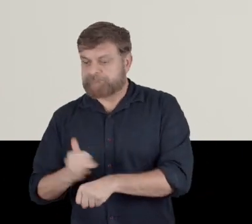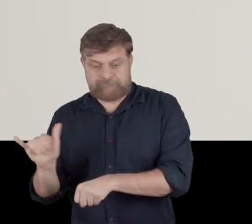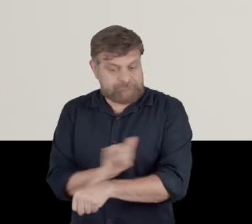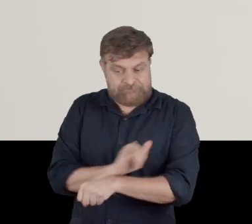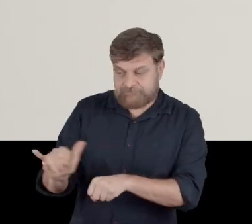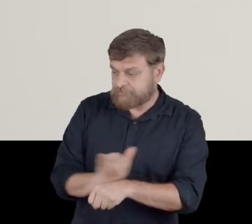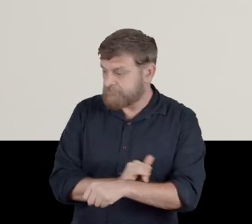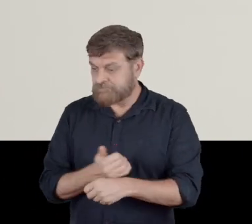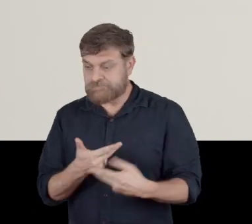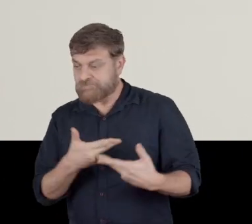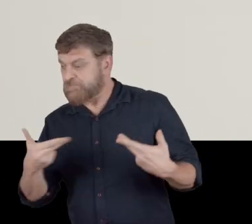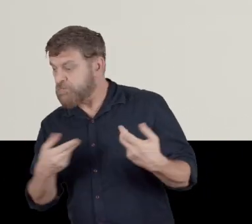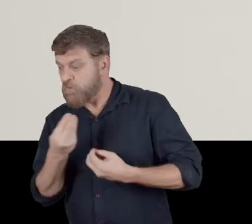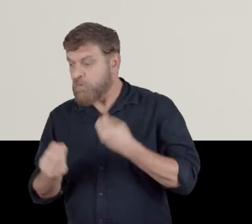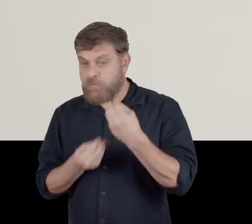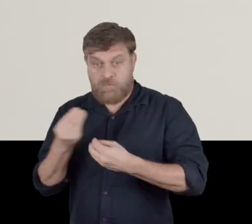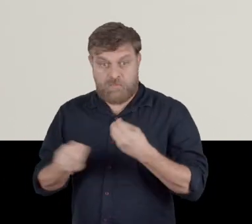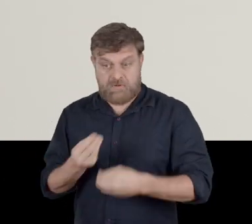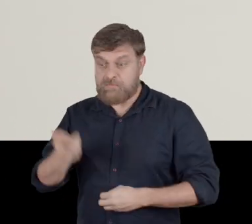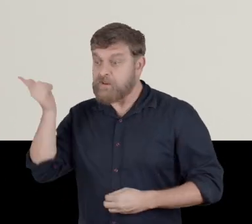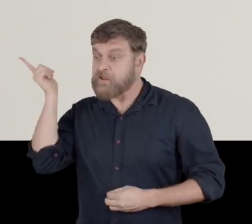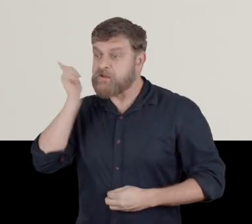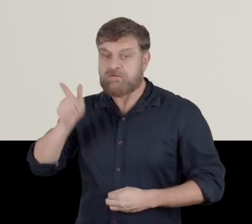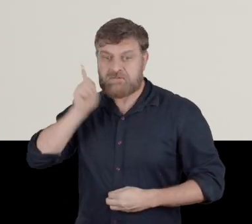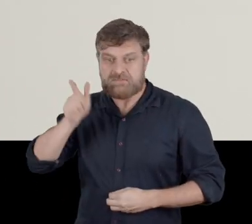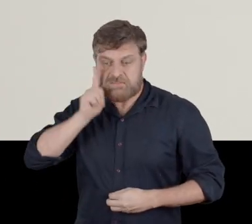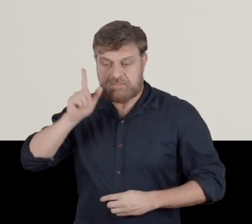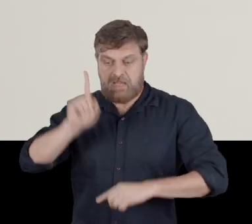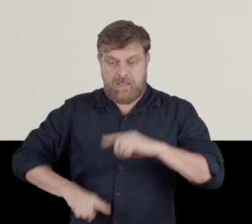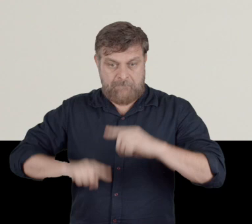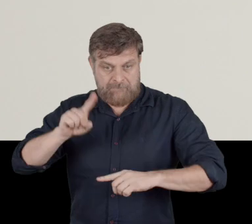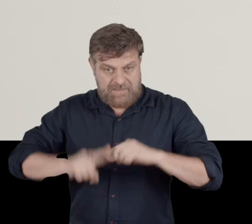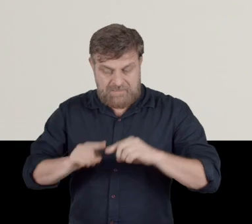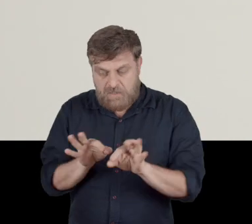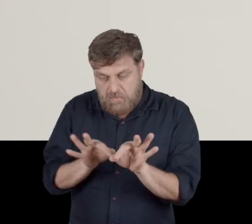literalmente assim, eles estão correndo atrás para conseguir elaborar, na verdade,